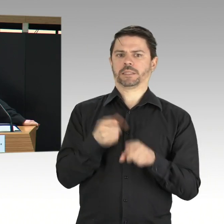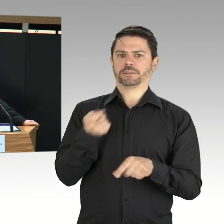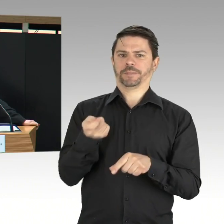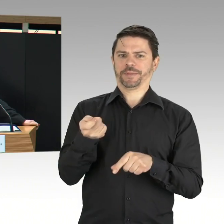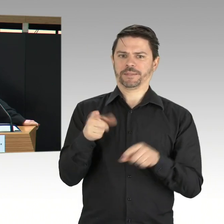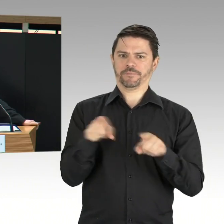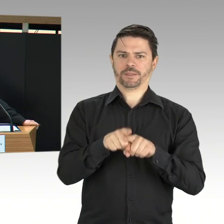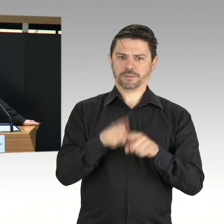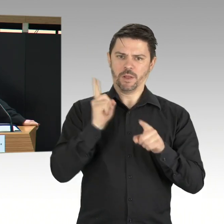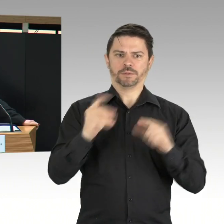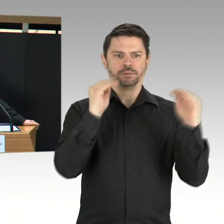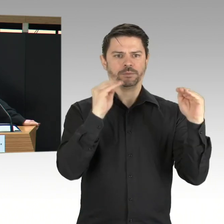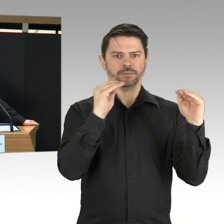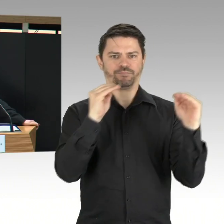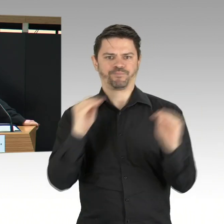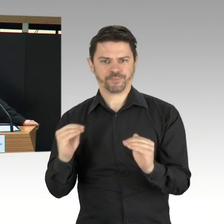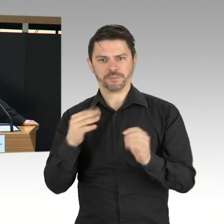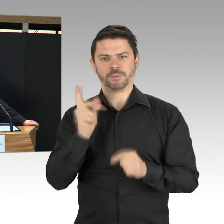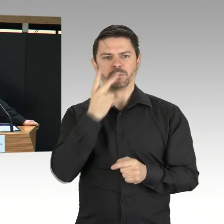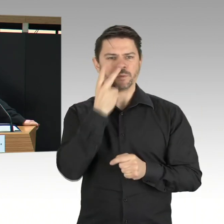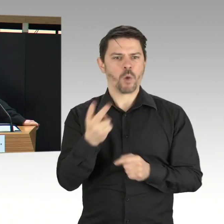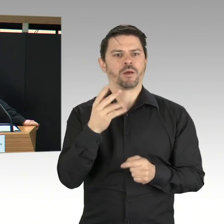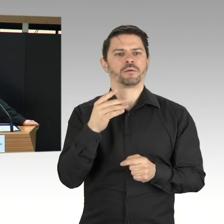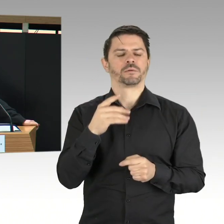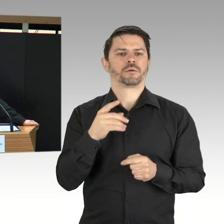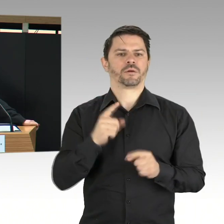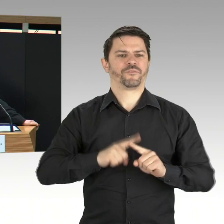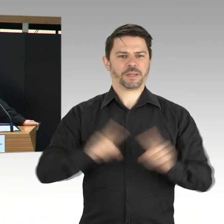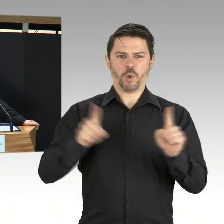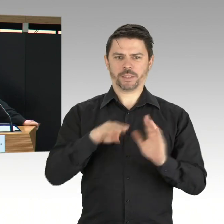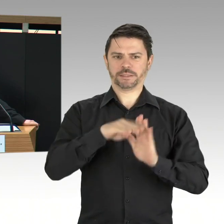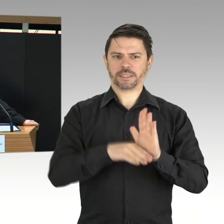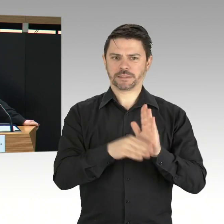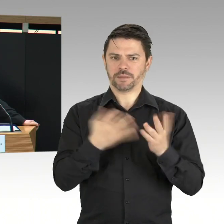Ein Verbotsgesetz, das zeigt sich auch bei der Ankündigung des BBU,